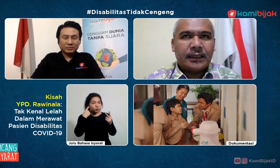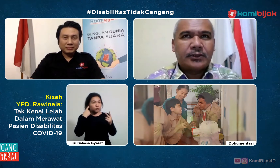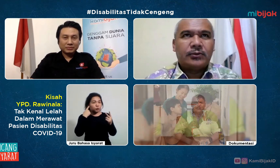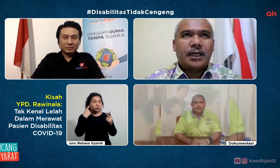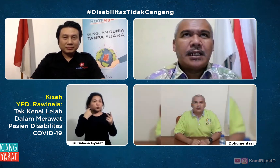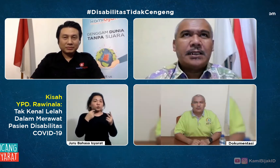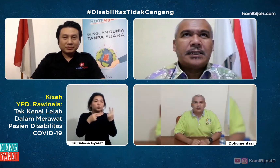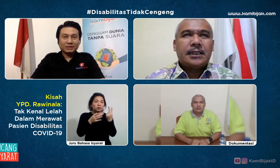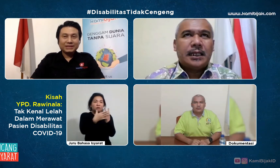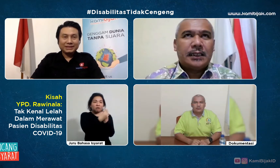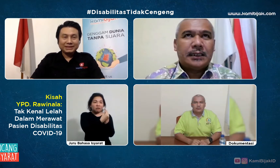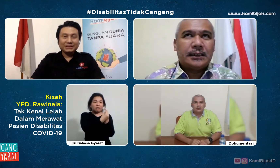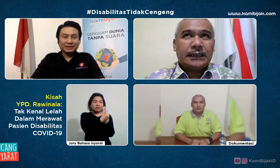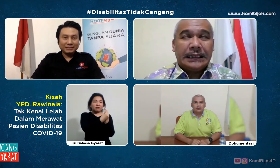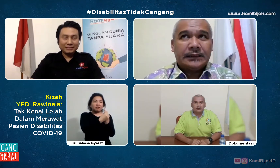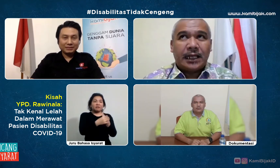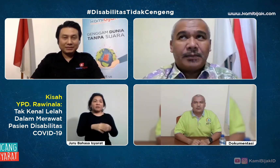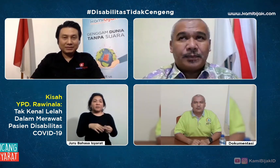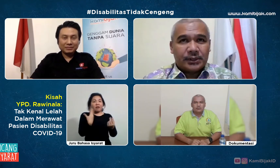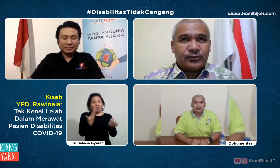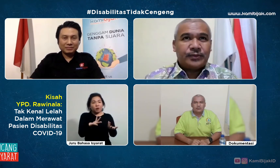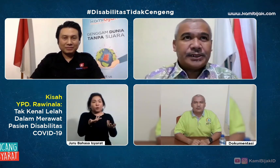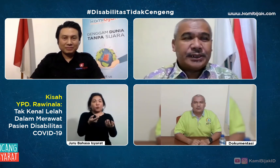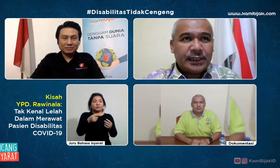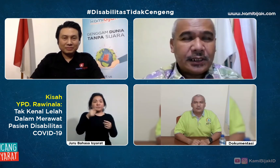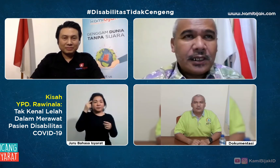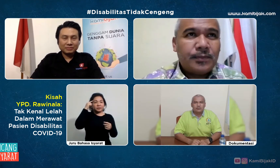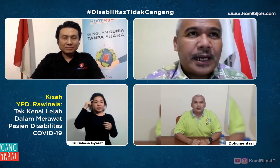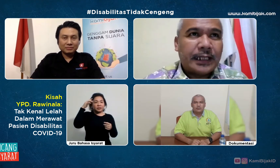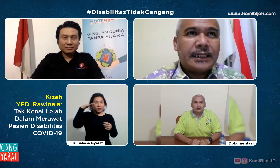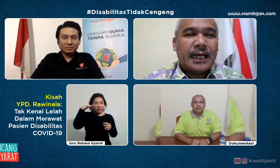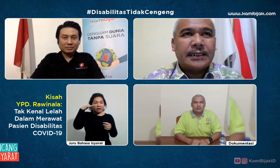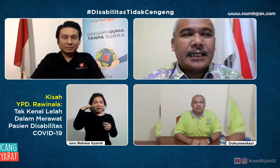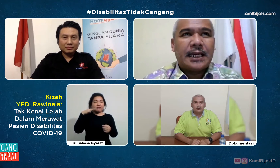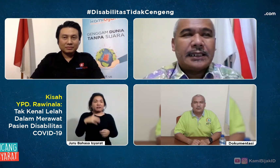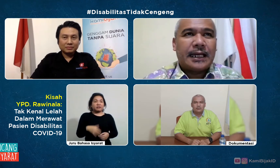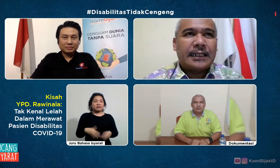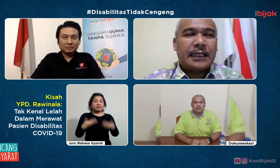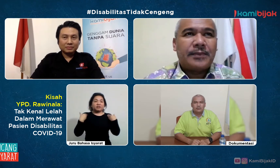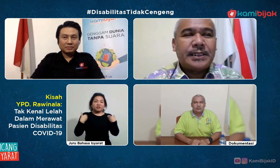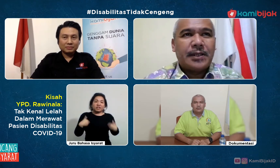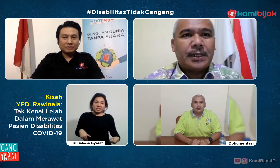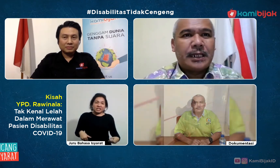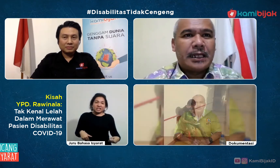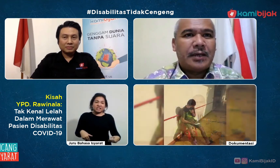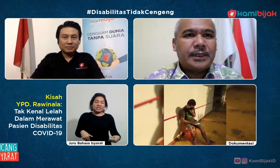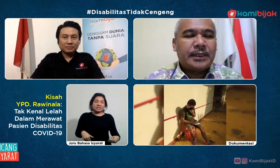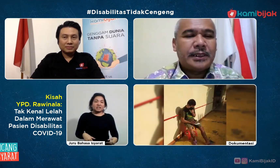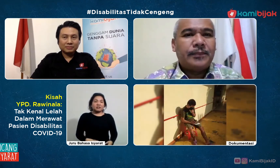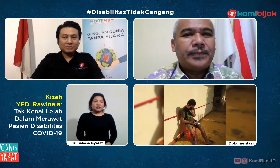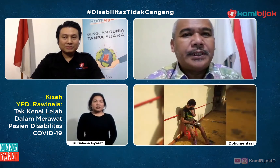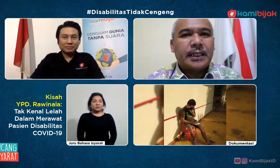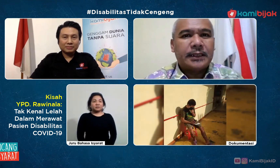hambatan intelektual Netra plus fisik bahkan ada anak-anak kami yang mengalami lebih